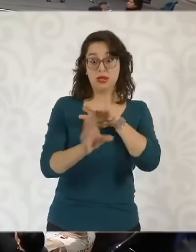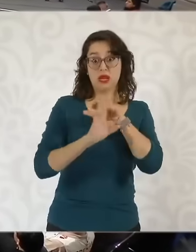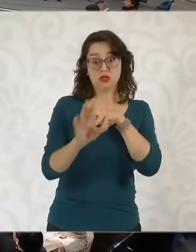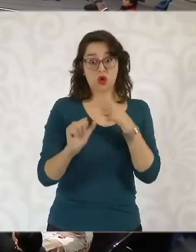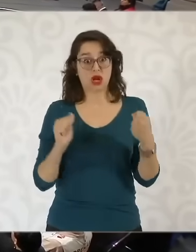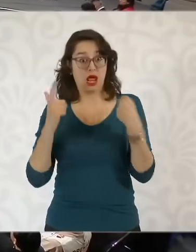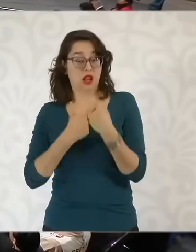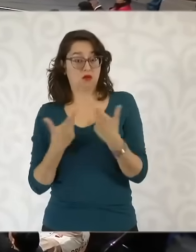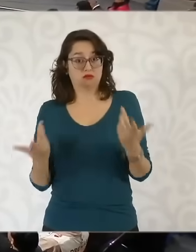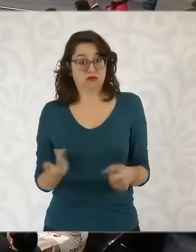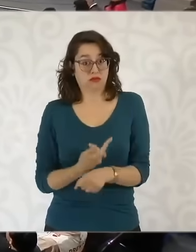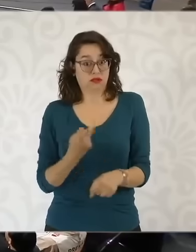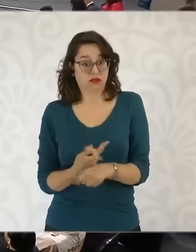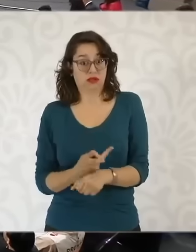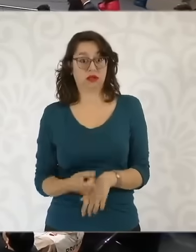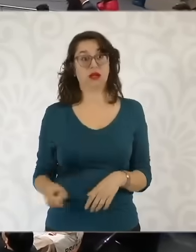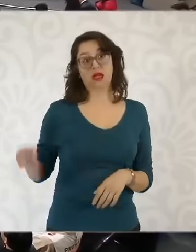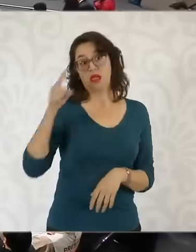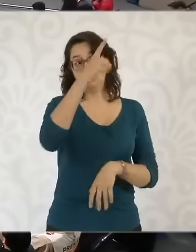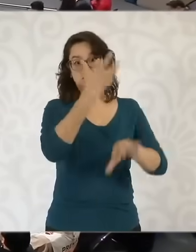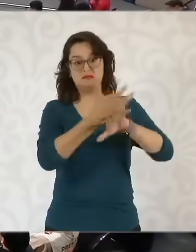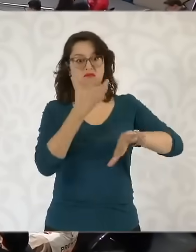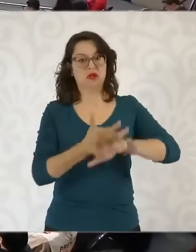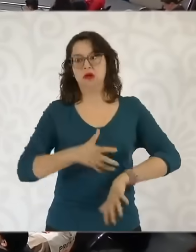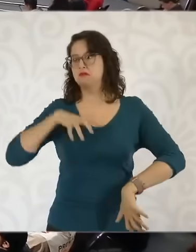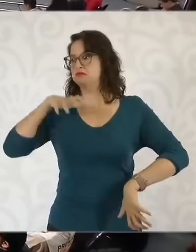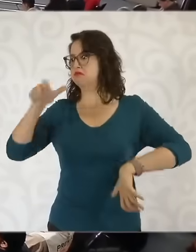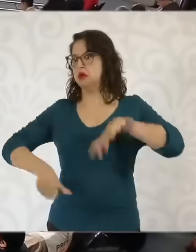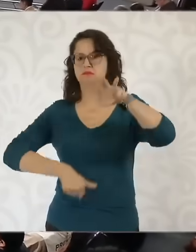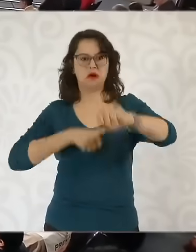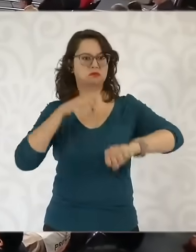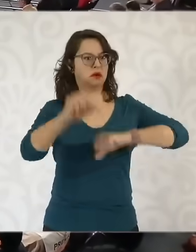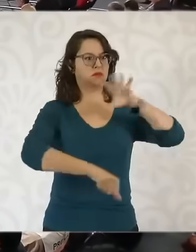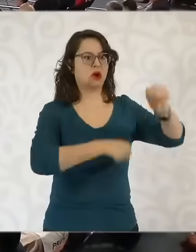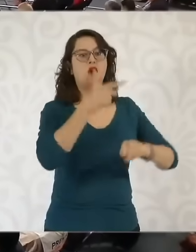intención de que en las redadas eh si se llega a detener a mexicanos y mexicanas,